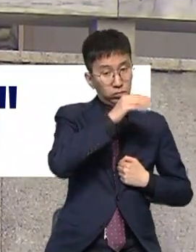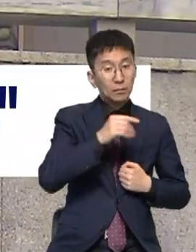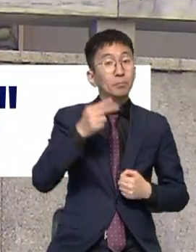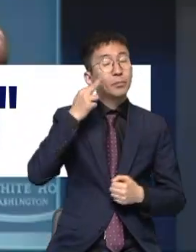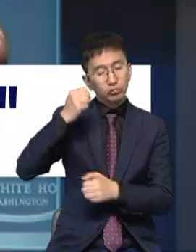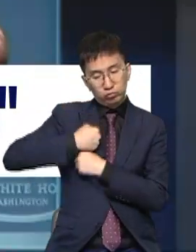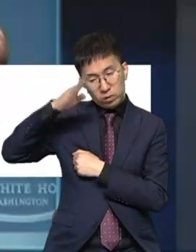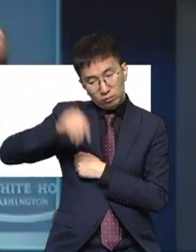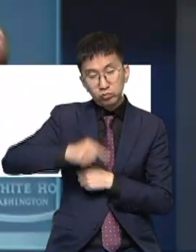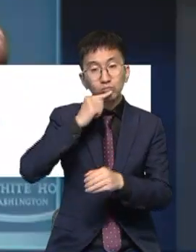접촉 중이라고 밝혔습니다.